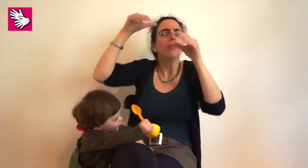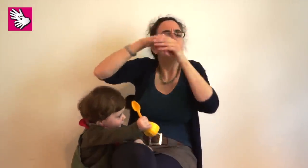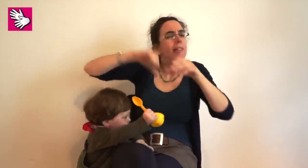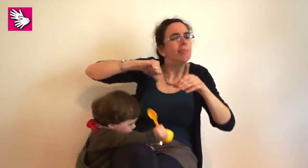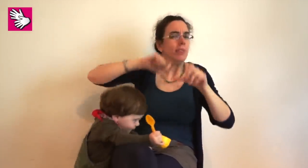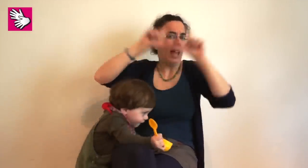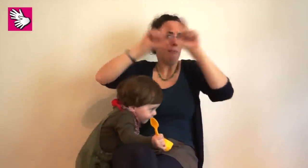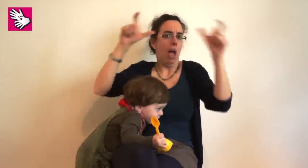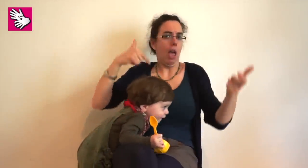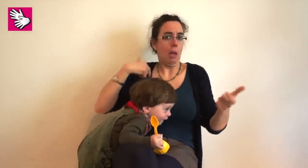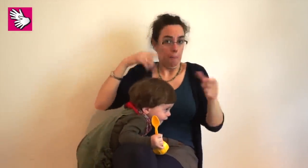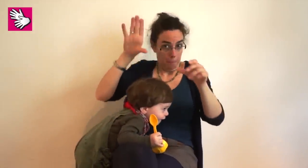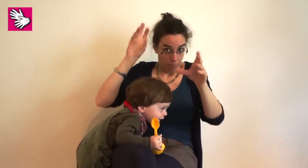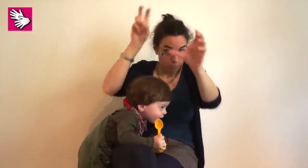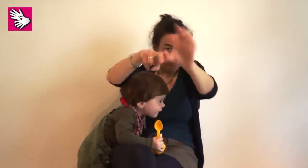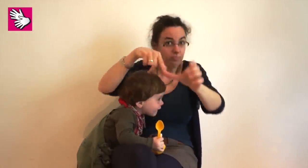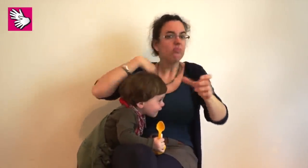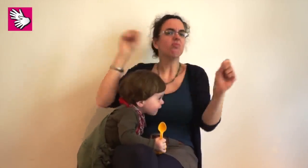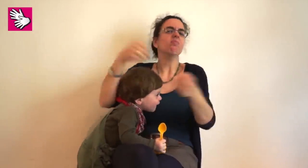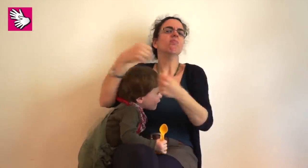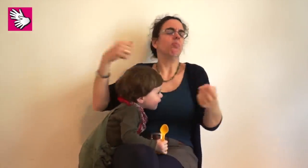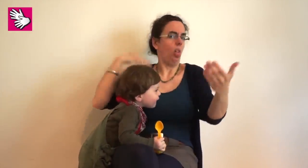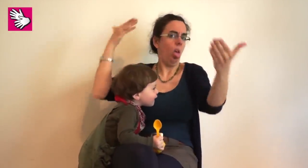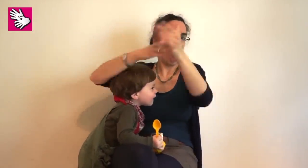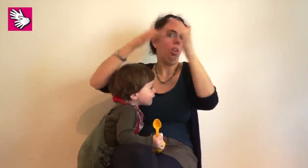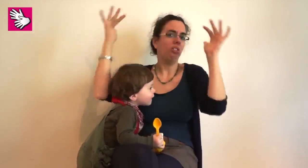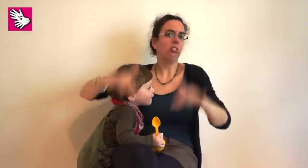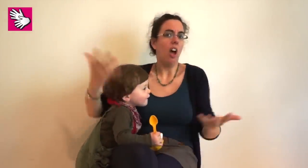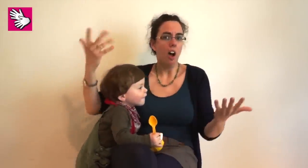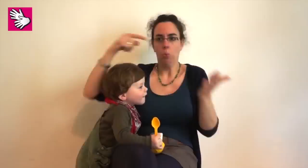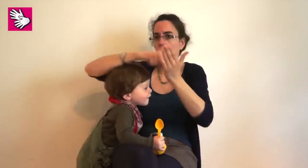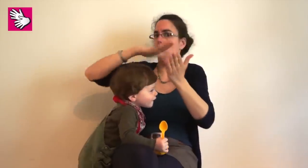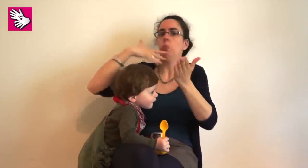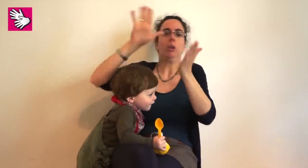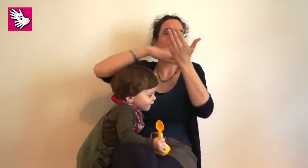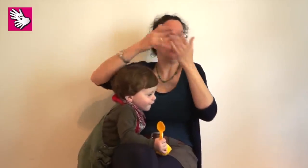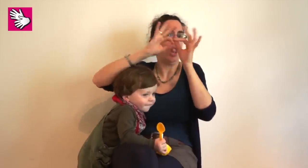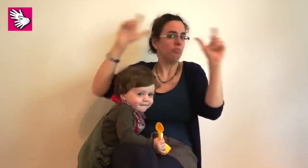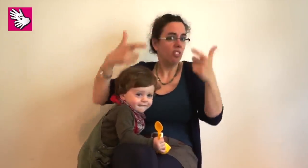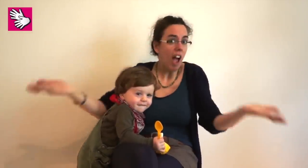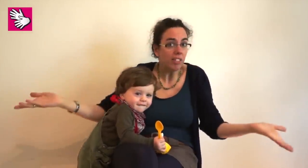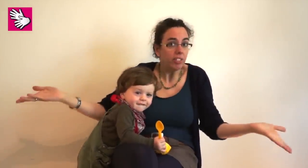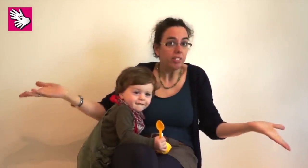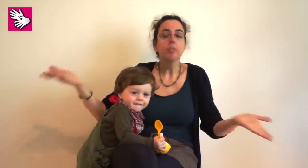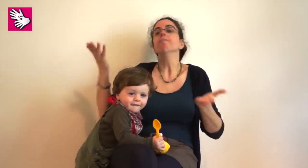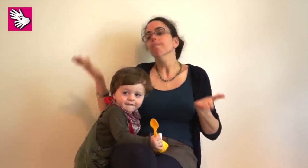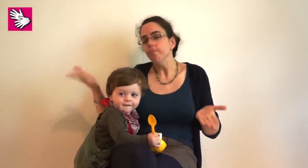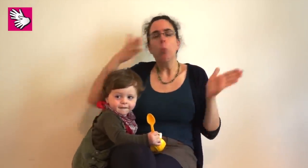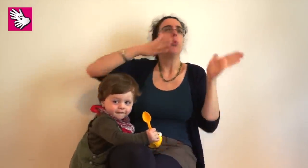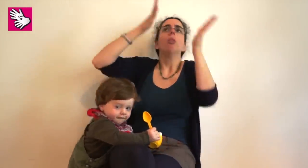auf Barrieren, da es dafür keine Dolmetscherinnen gibt. Oder wenn es um mein Kind geht, sei es um medizinisches,